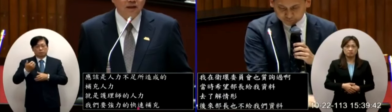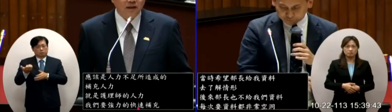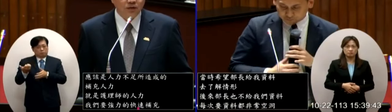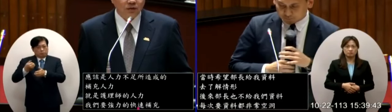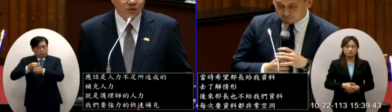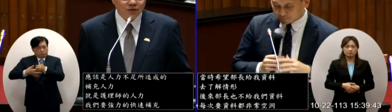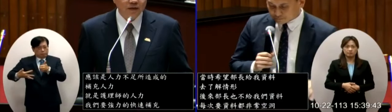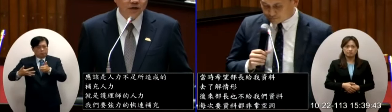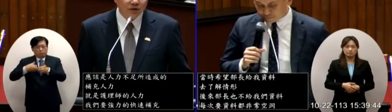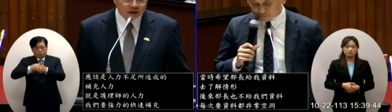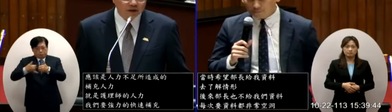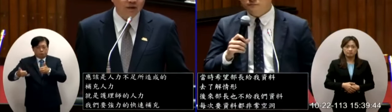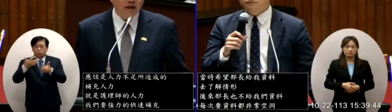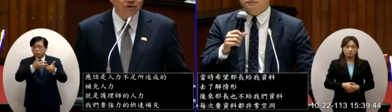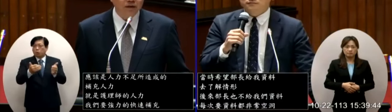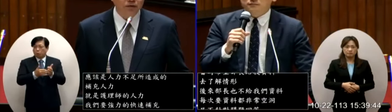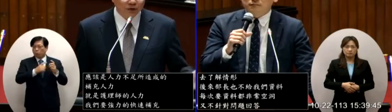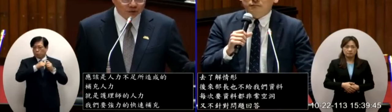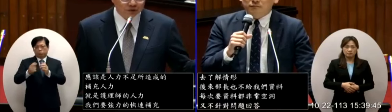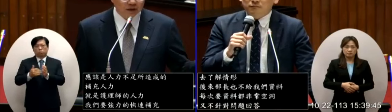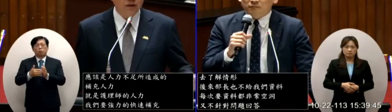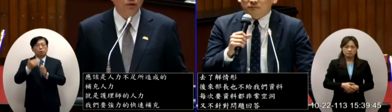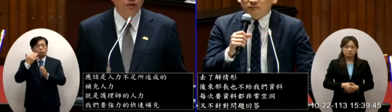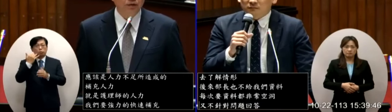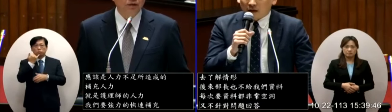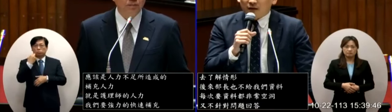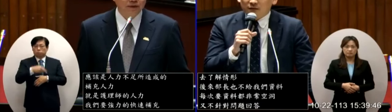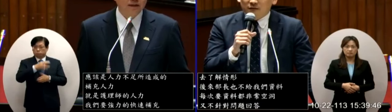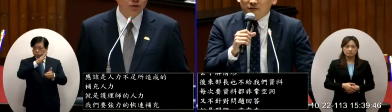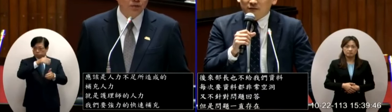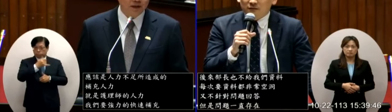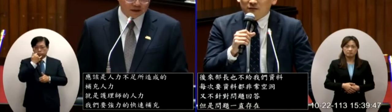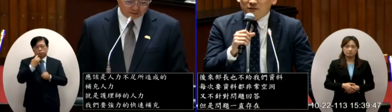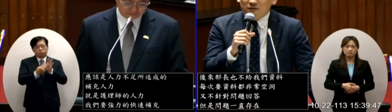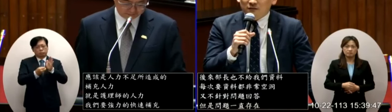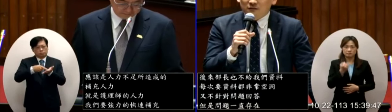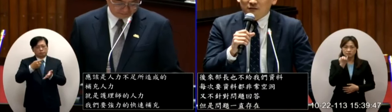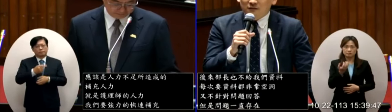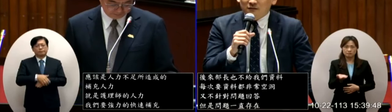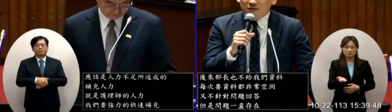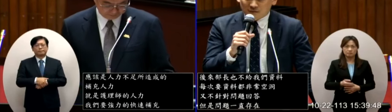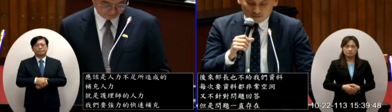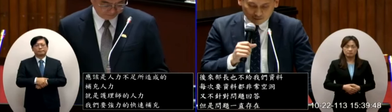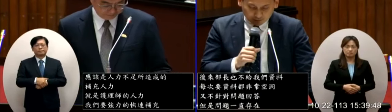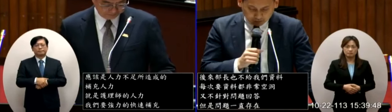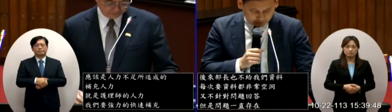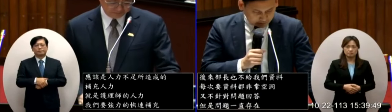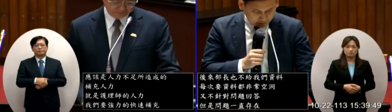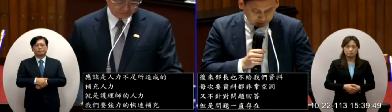垂詢當中已經有答覆了 如果容許再請部長再說明一次 是的